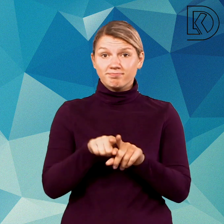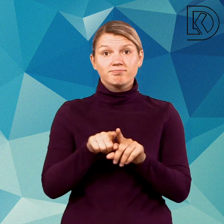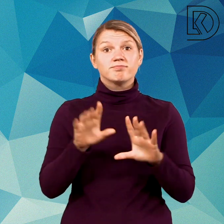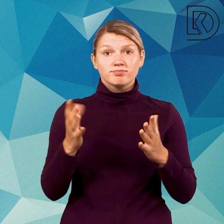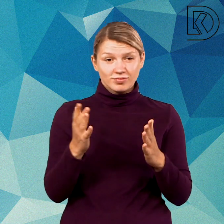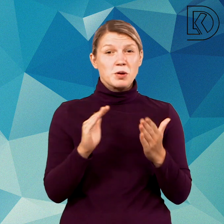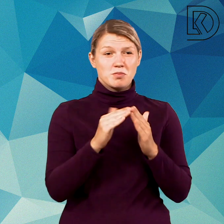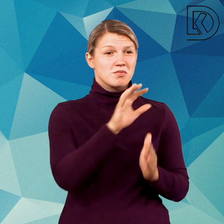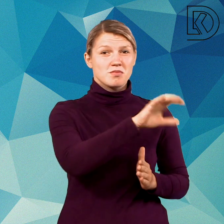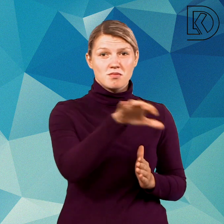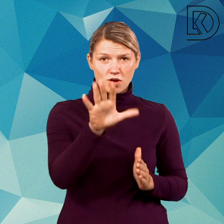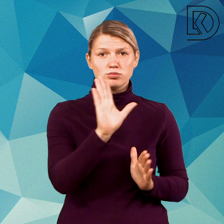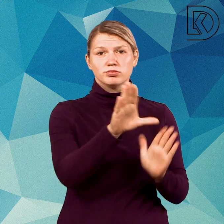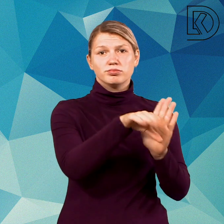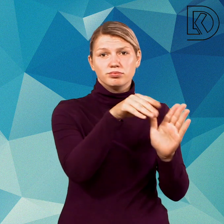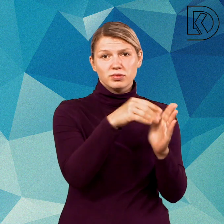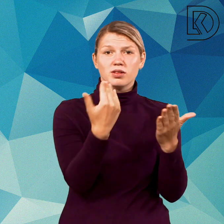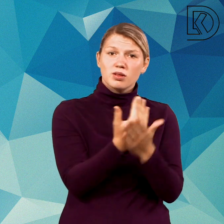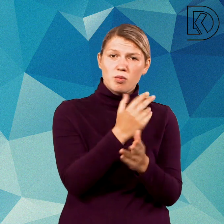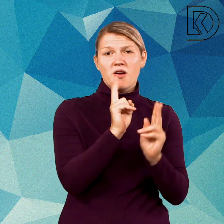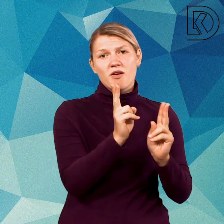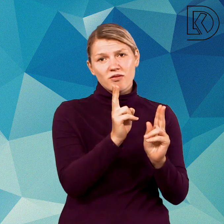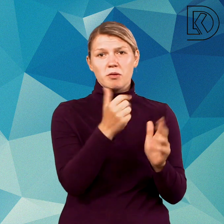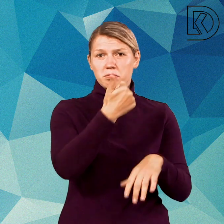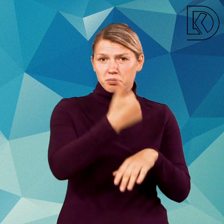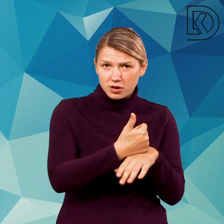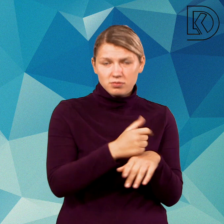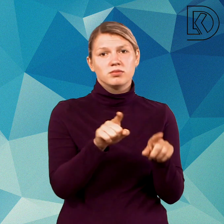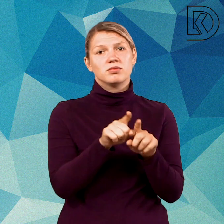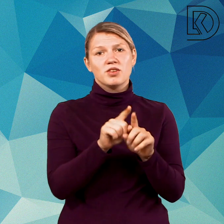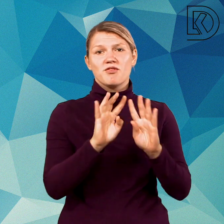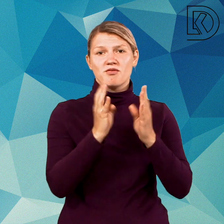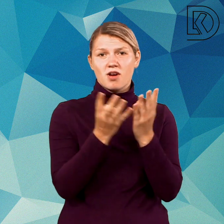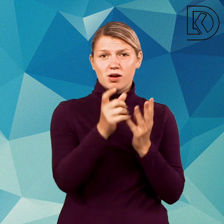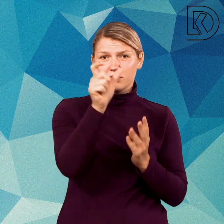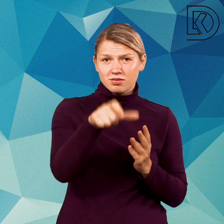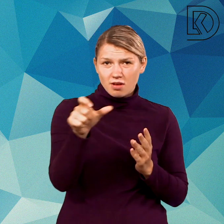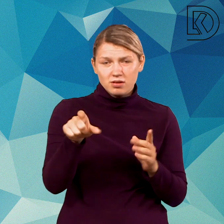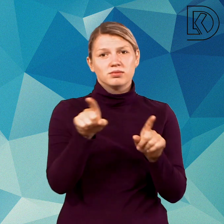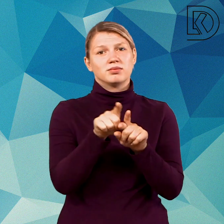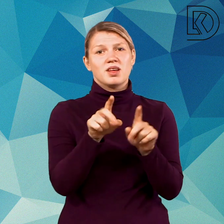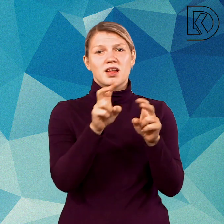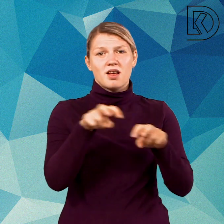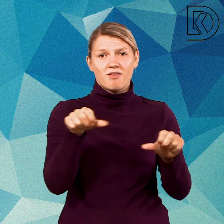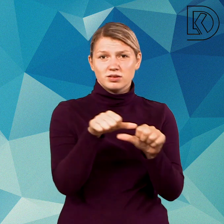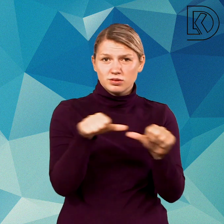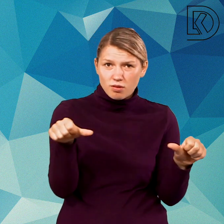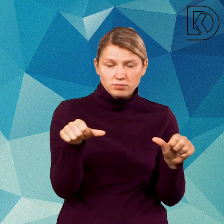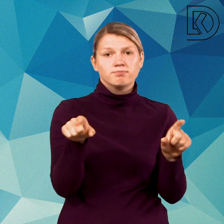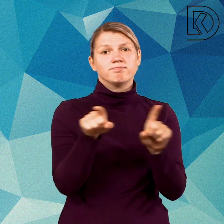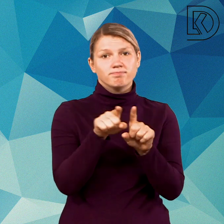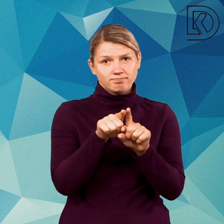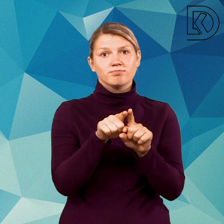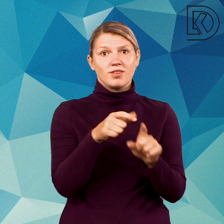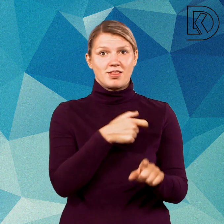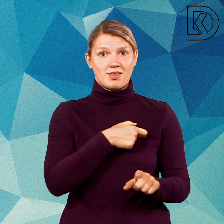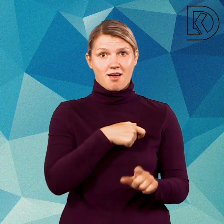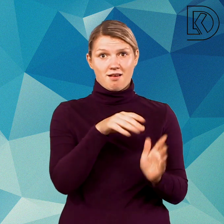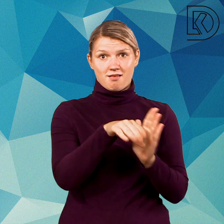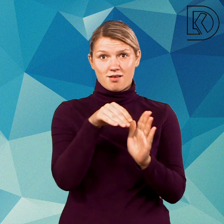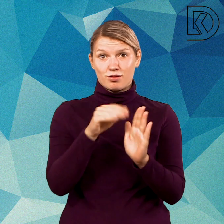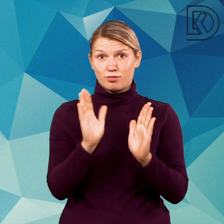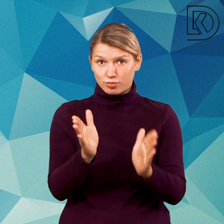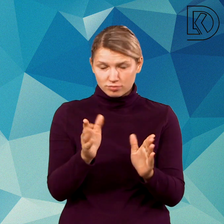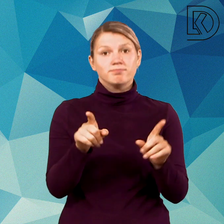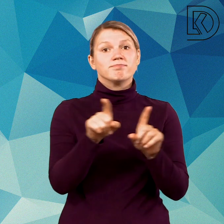Miestuose bus renkami nauji pirmininkai, Valdybos nariai, revizijos komisijos, taip pat ir delegatai.